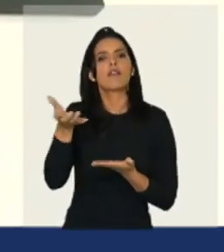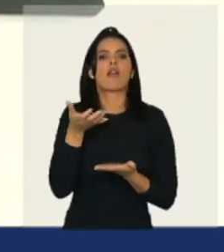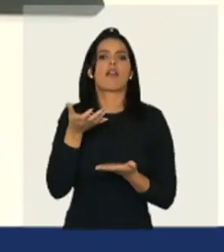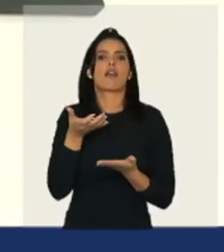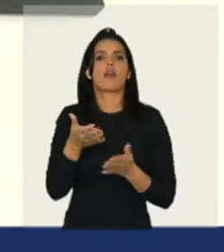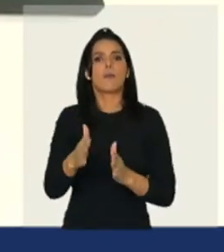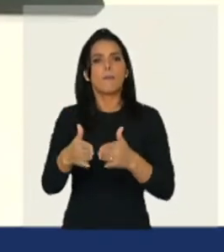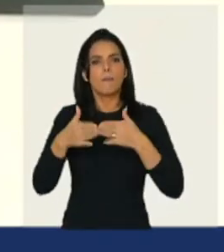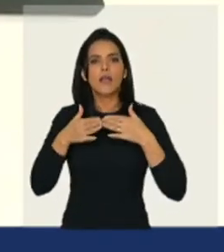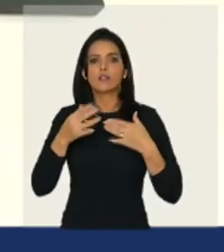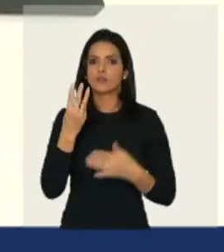SEGUNDOS PARA CONCLUIR, SENHOR PRESIDENTE. PORQUE... EU TENHO